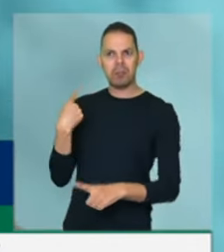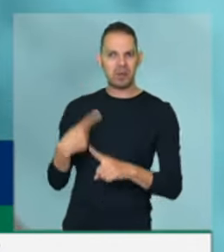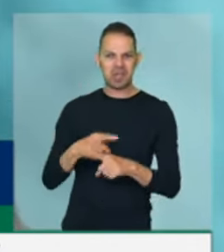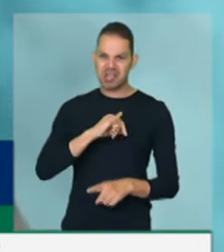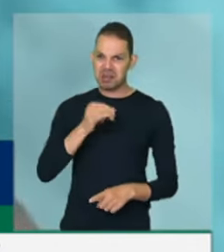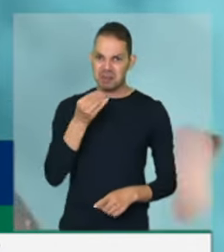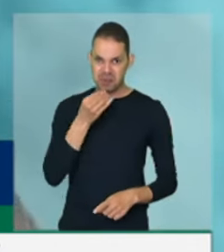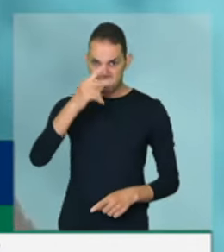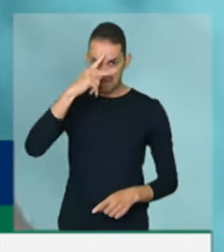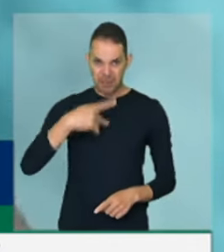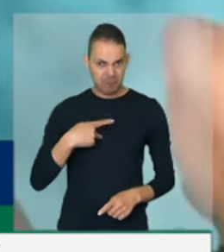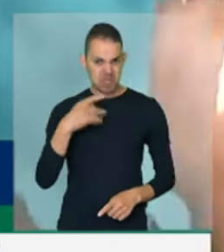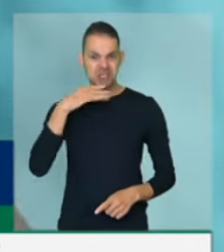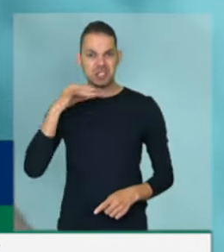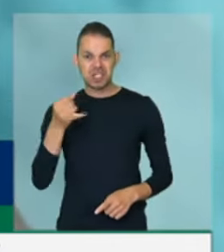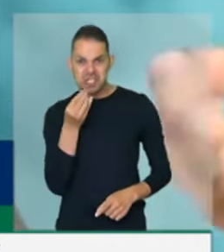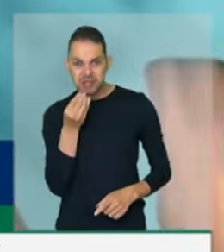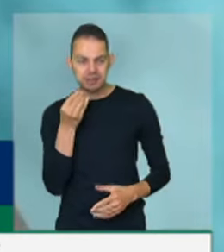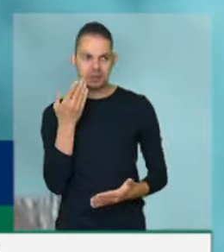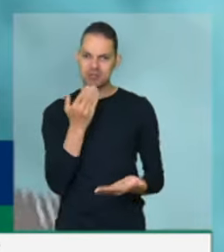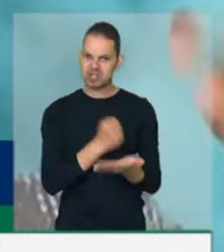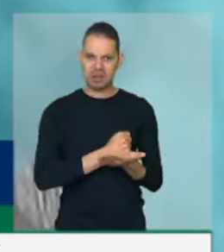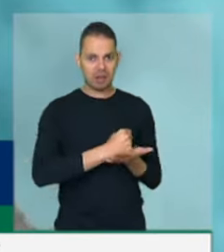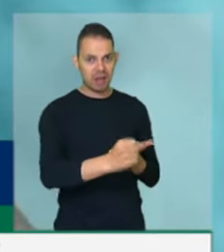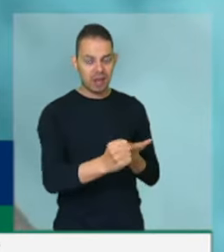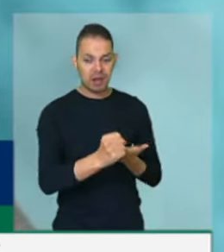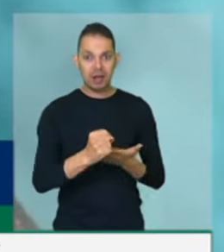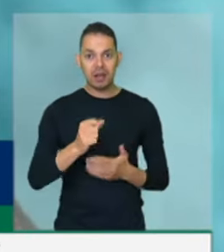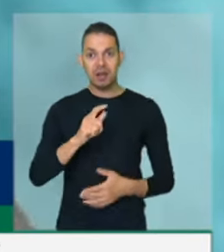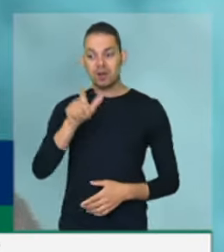HÁ MAIS XAEPSZ CHANCES DE UM GOVERNO QUE PERMITIU CHEGARMOS NO CAOS [CORTE NO MICROFONE]. -- [PRESIDENTE]: COMO